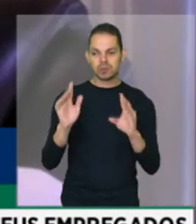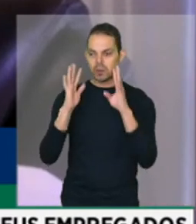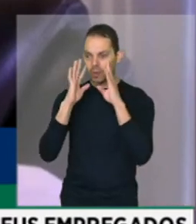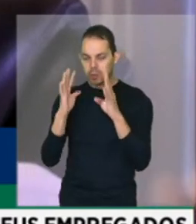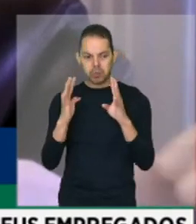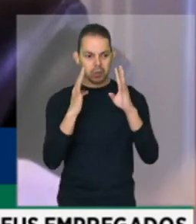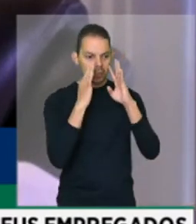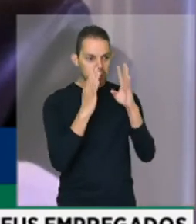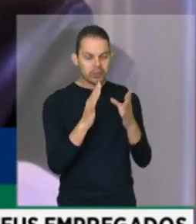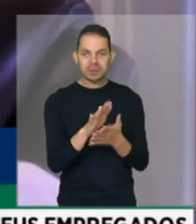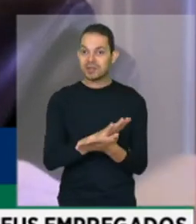OPINIÃO CRÍTICA, NÃO OUVE NEM LADO A NEM LADO B, O QUE